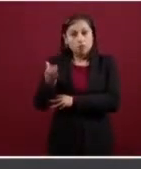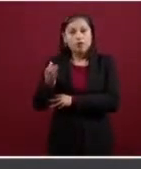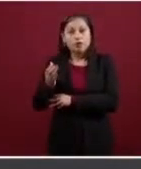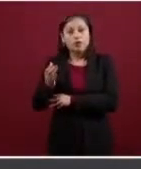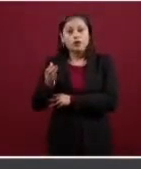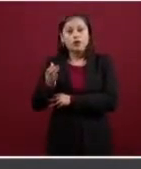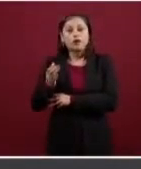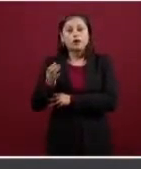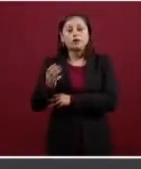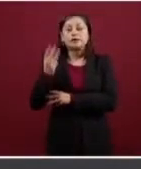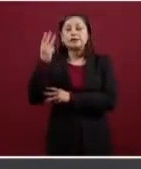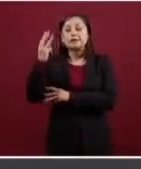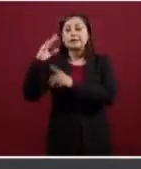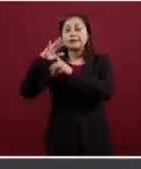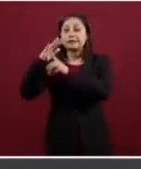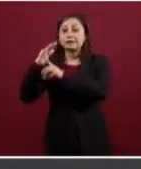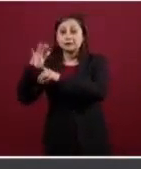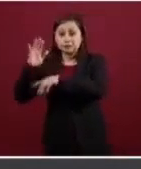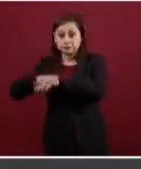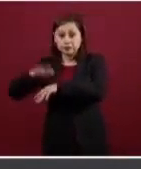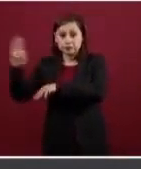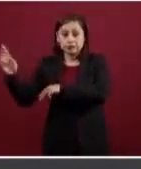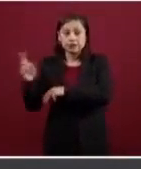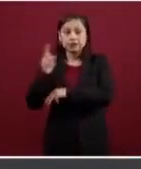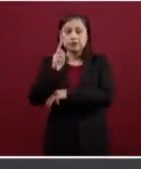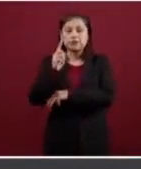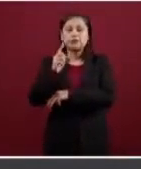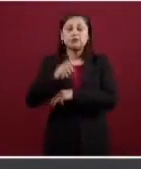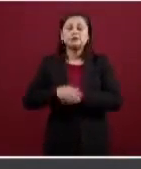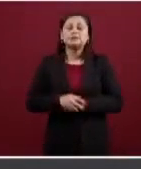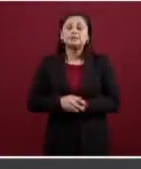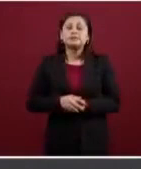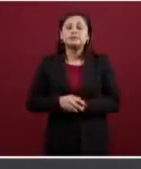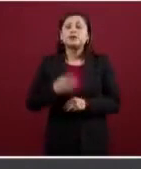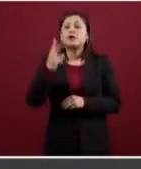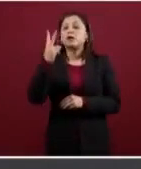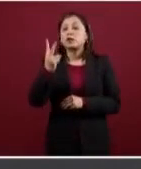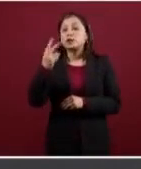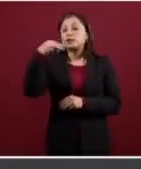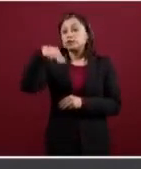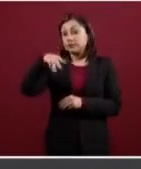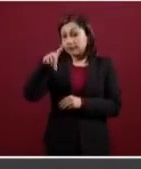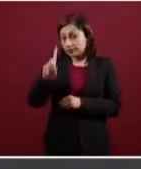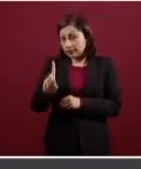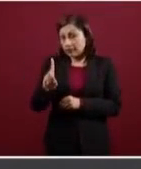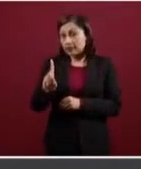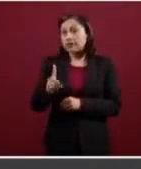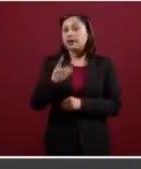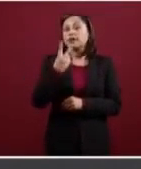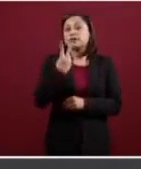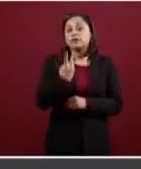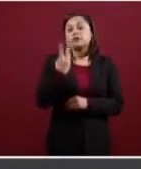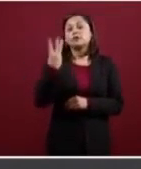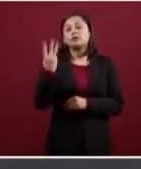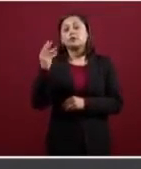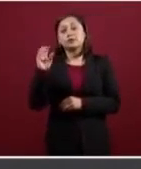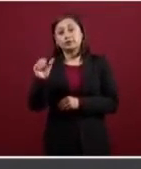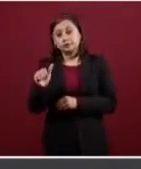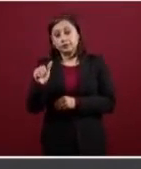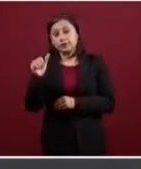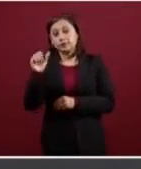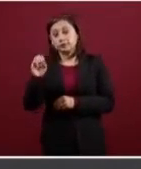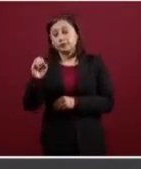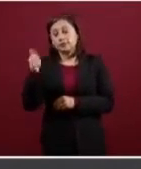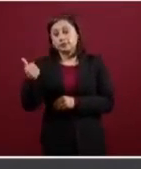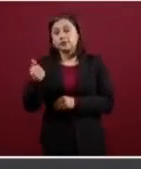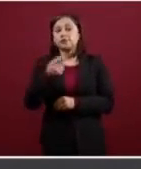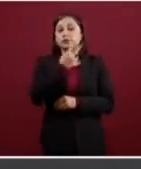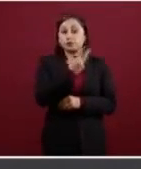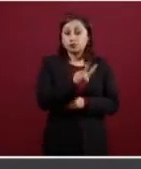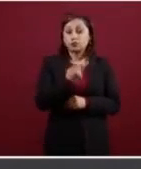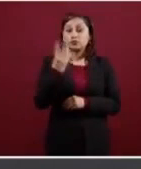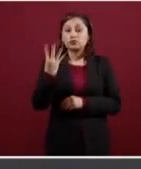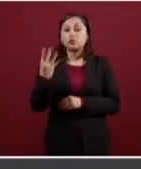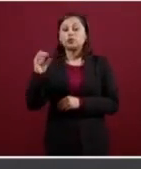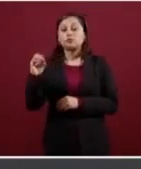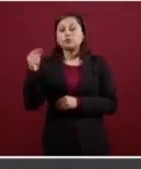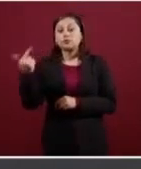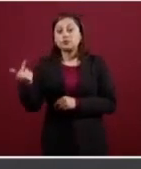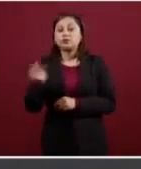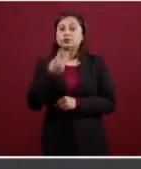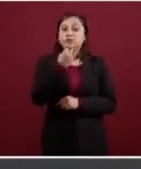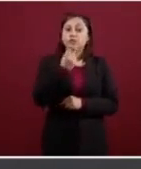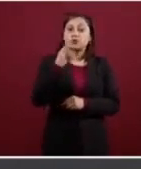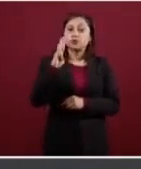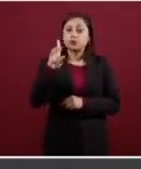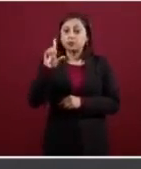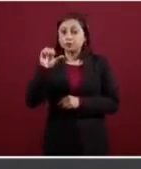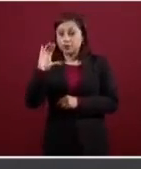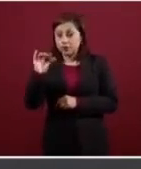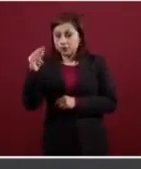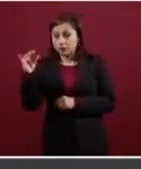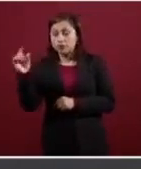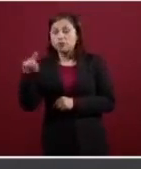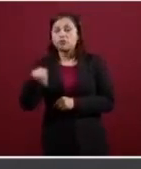a tres helicópteros más, están MD, tres 2-06, dos 4-07, dos Black Hawk y un MI-17,